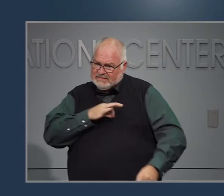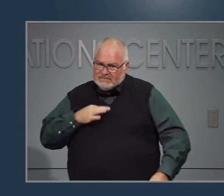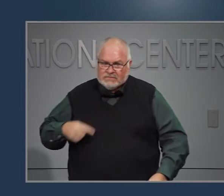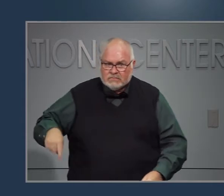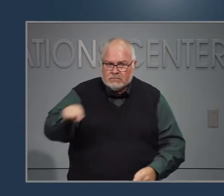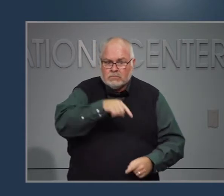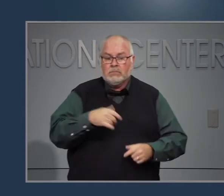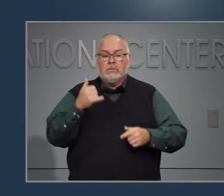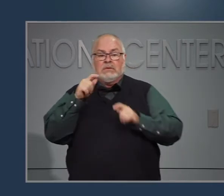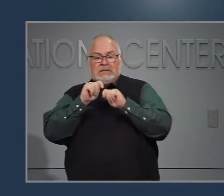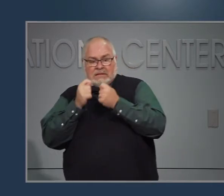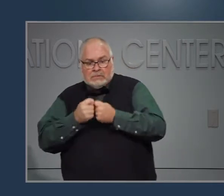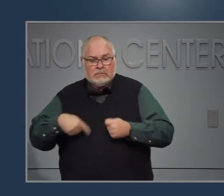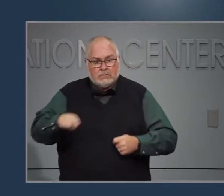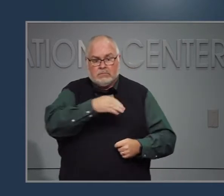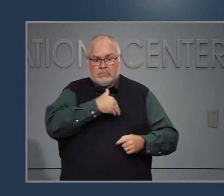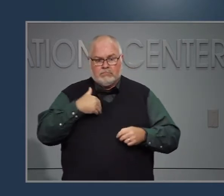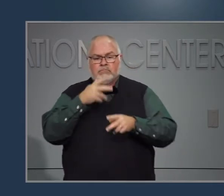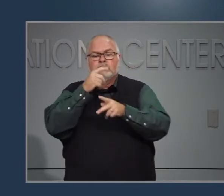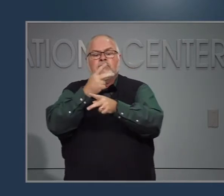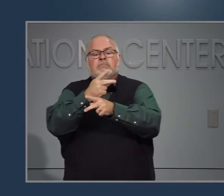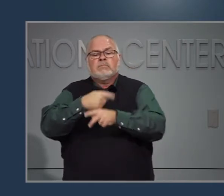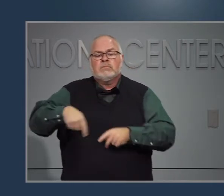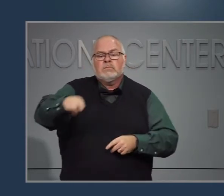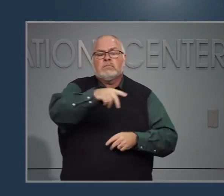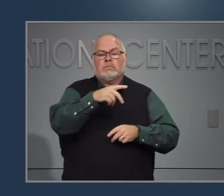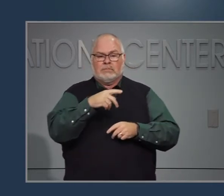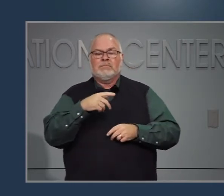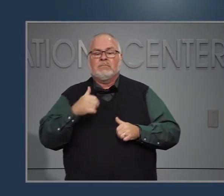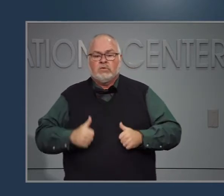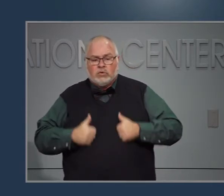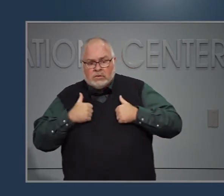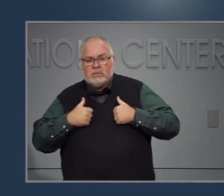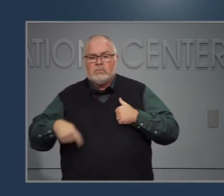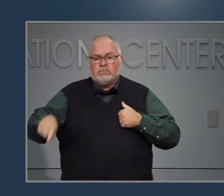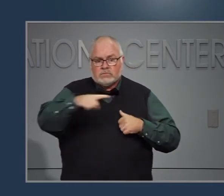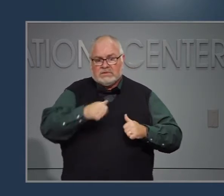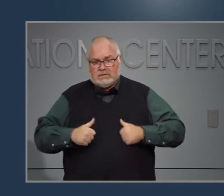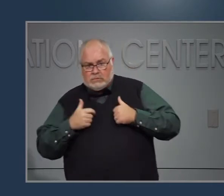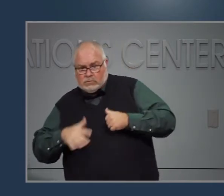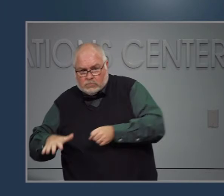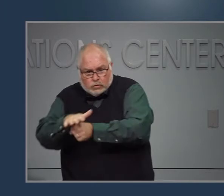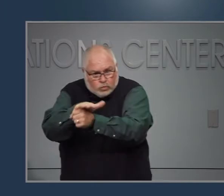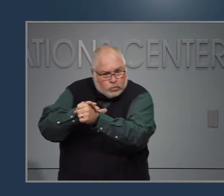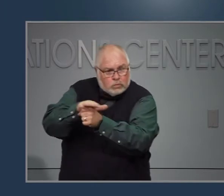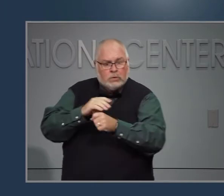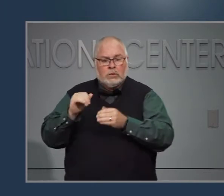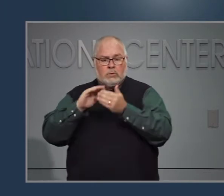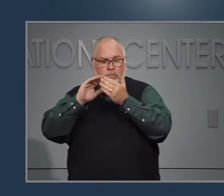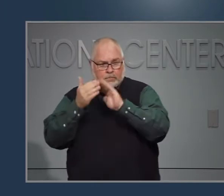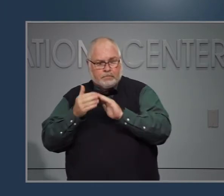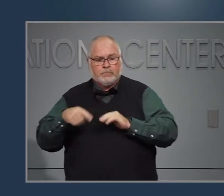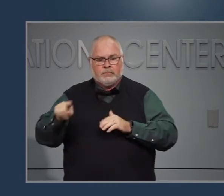equipo clínico que atiende en los asilos y ellos trabajan en la comunidad en donde se